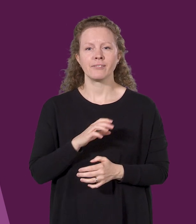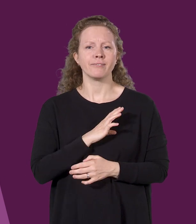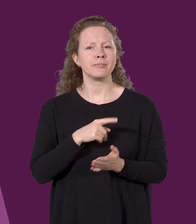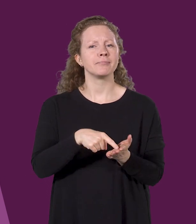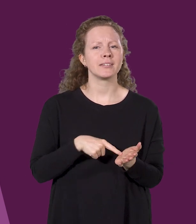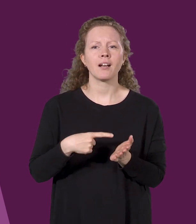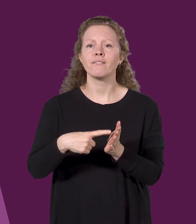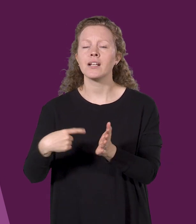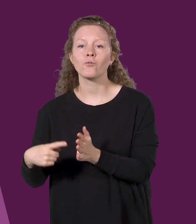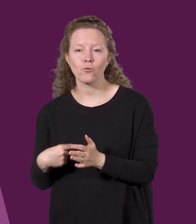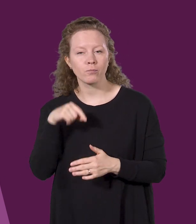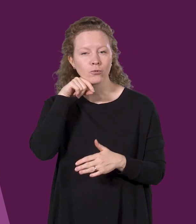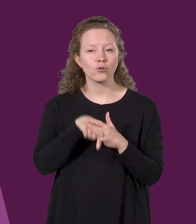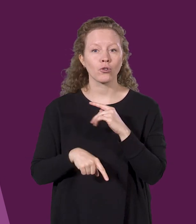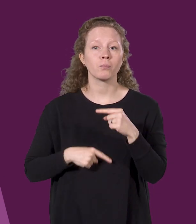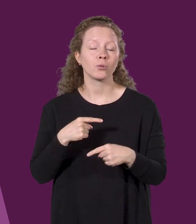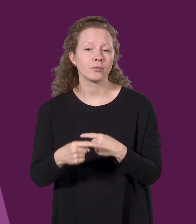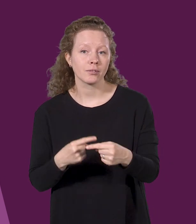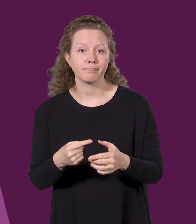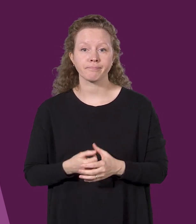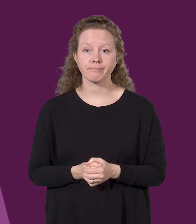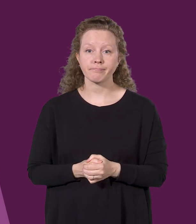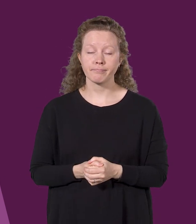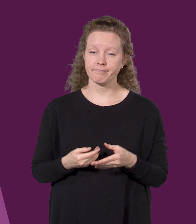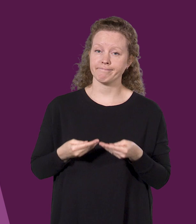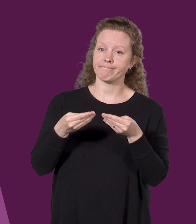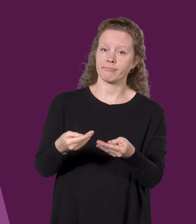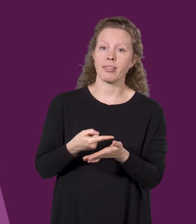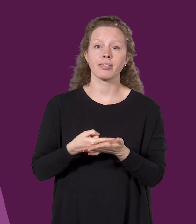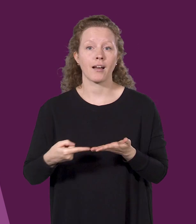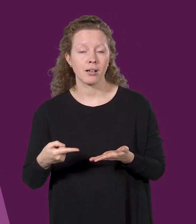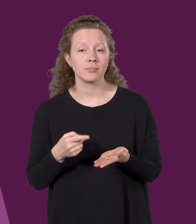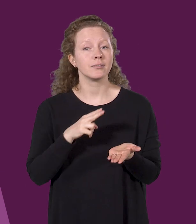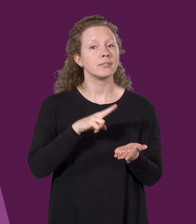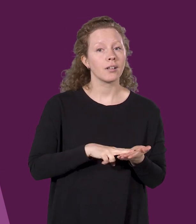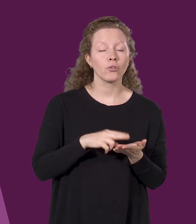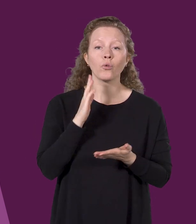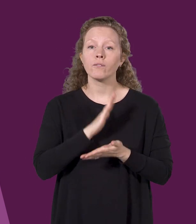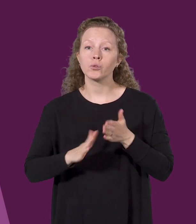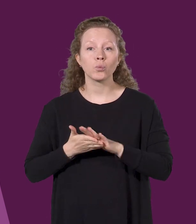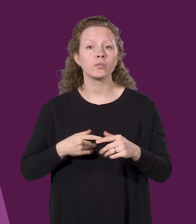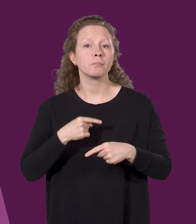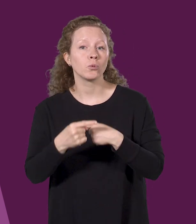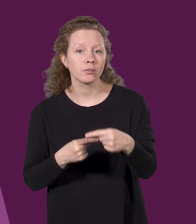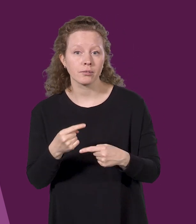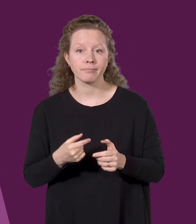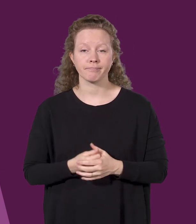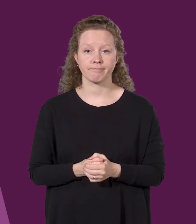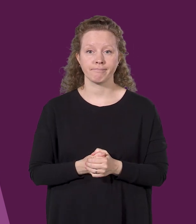Till de särskilda villkoren hör att processen ges namnet sannings- och försoningsprocess,